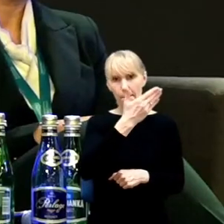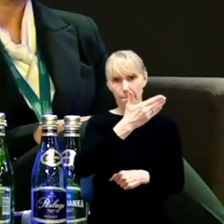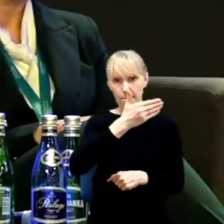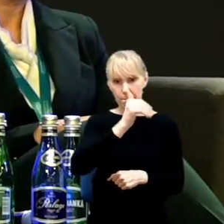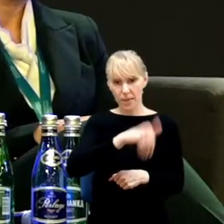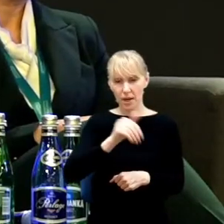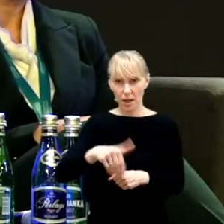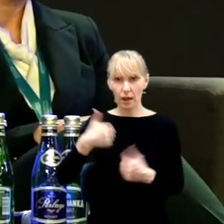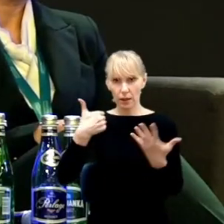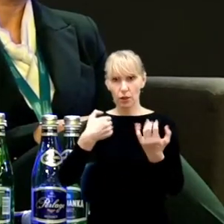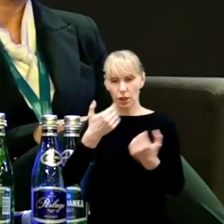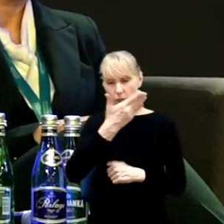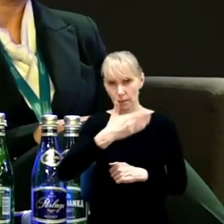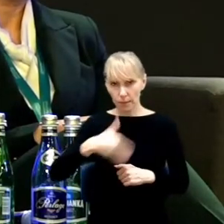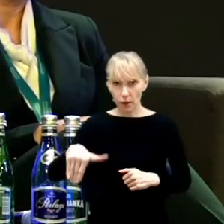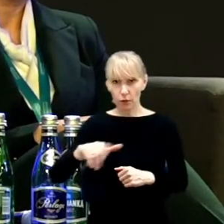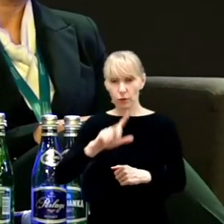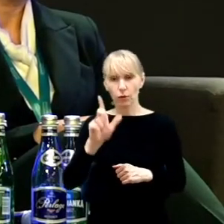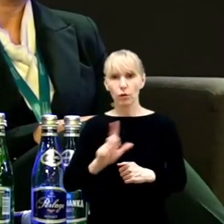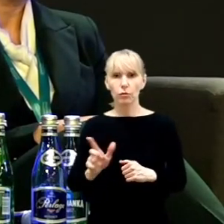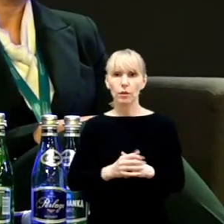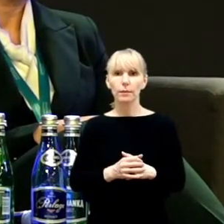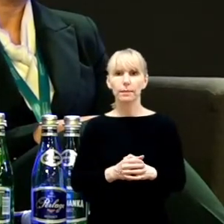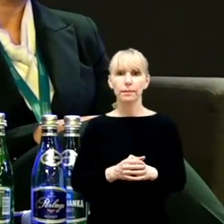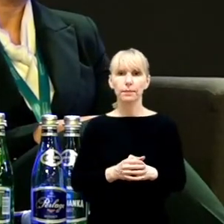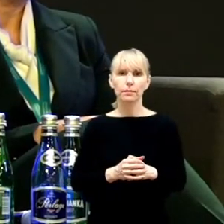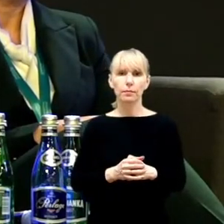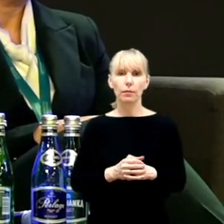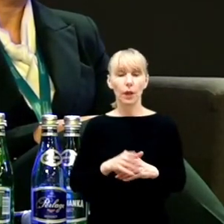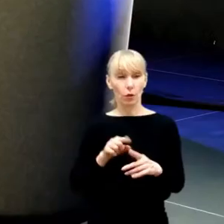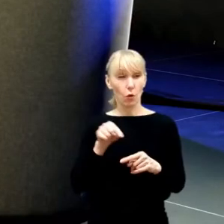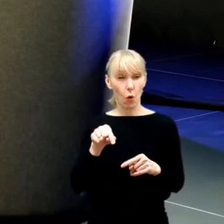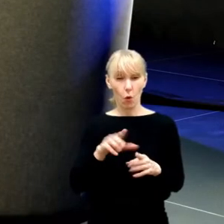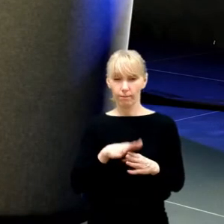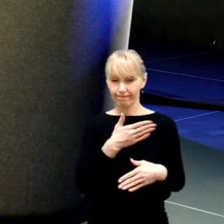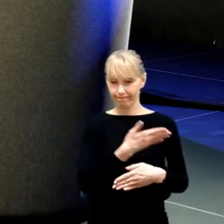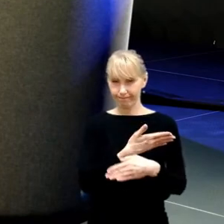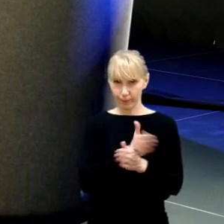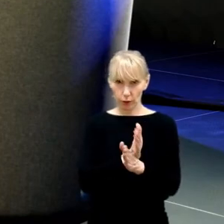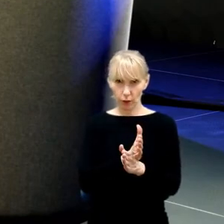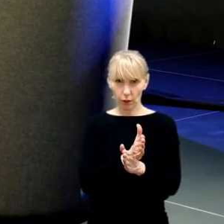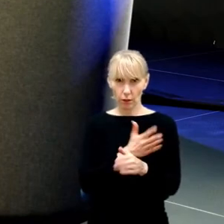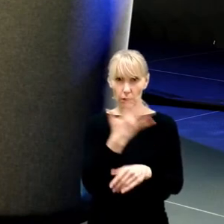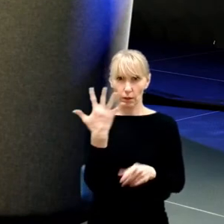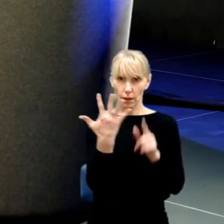Ten miliard sześćset milionów złotych jest podzielony na pięć koszyków.